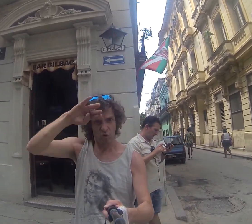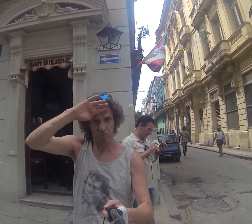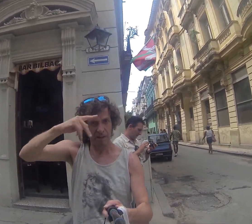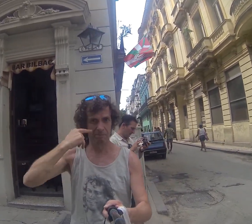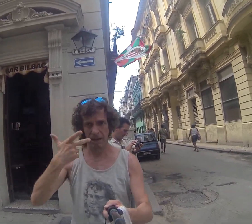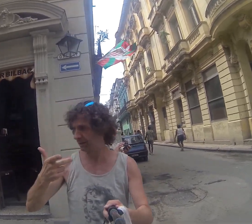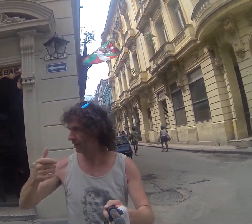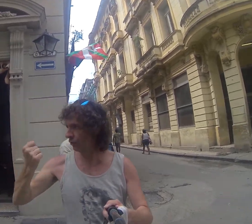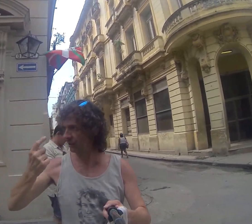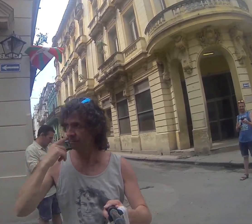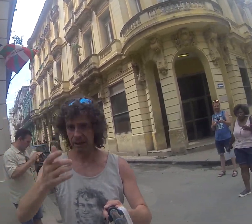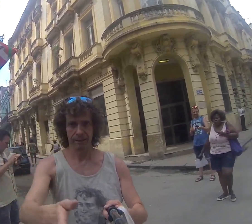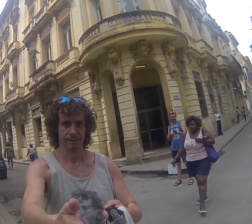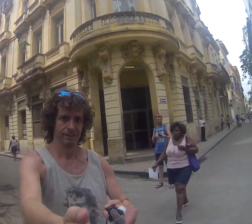Aquí en Cuba mirad hay coches